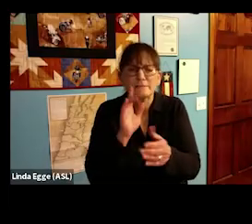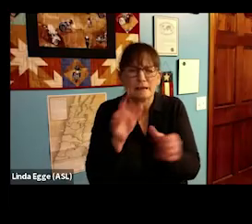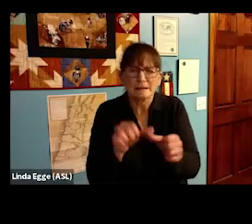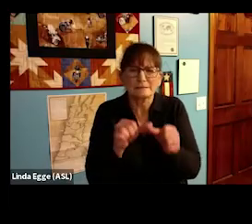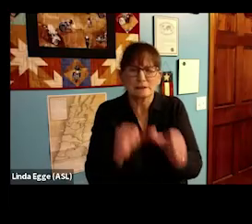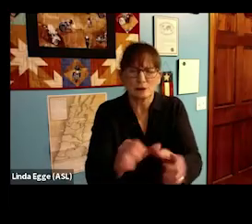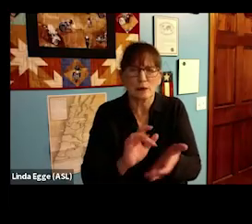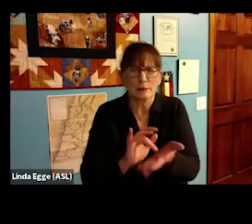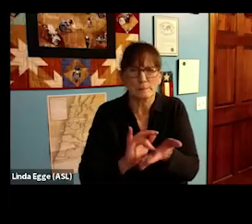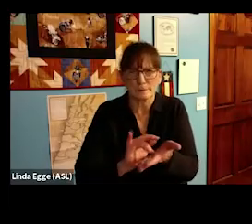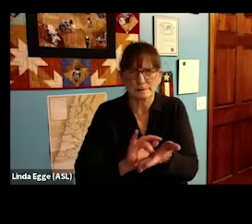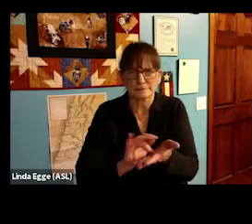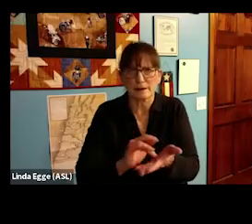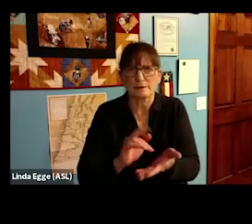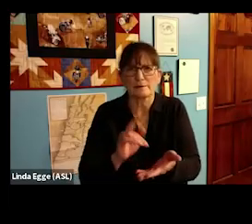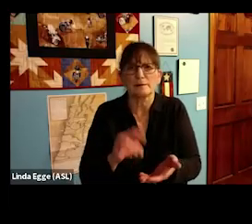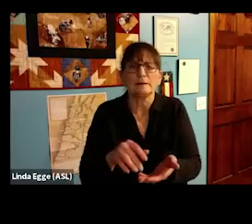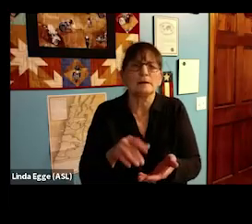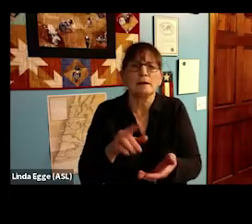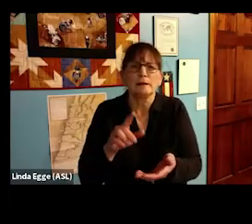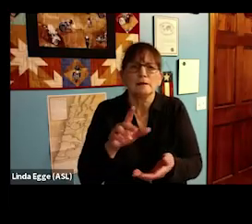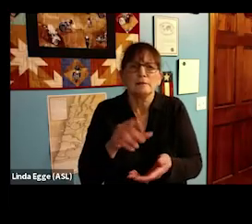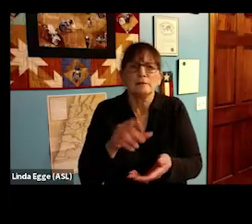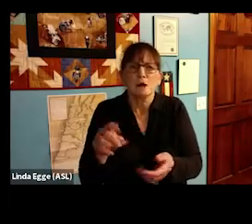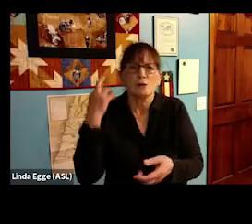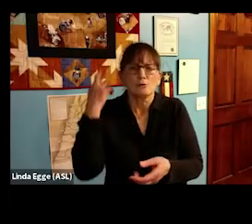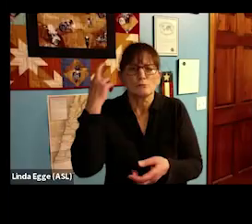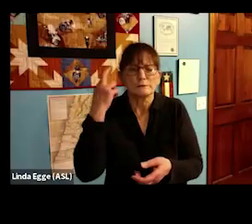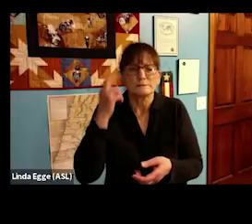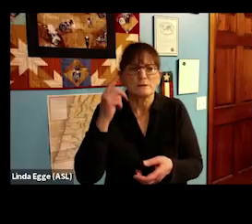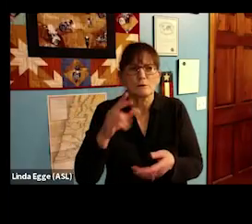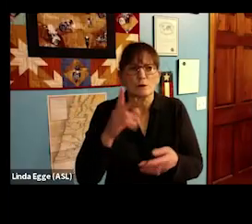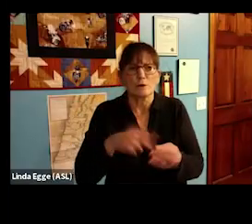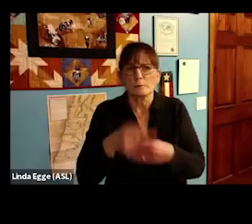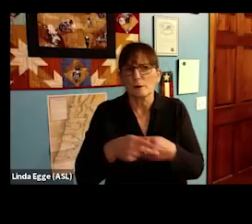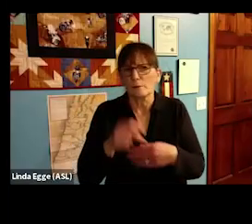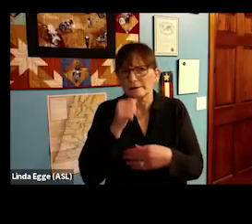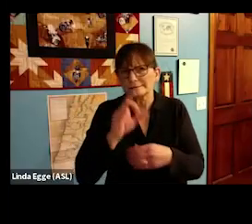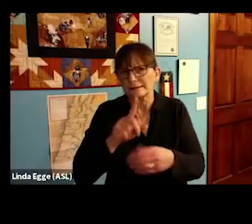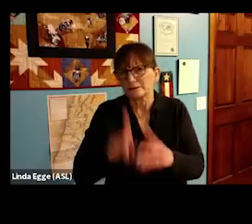Pero tengo tu primera diapositiva sobre las citas presenciales. [Jarita] Quiero agradecerles,